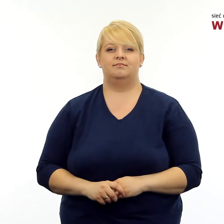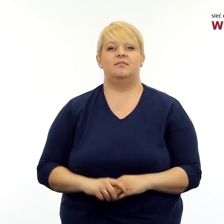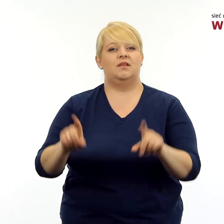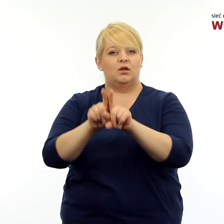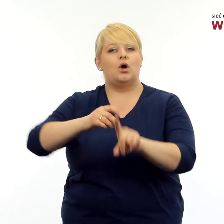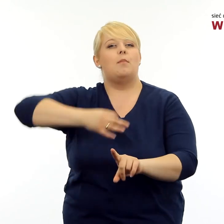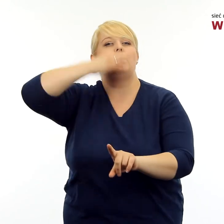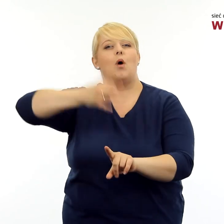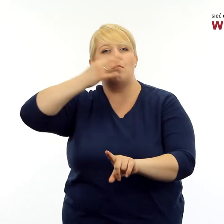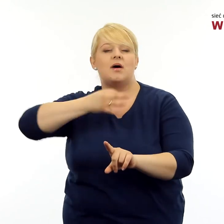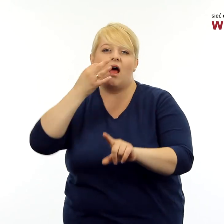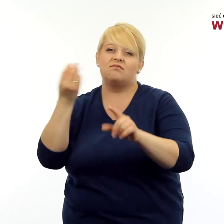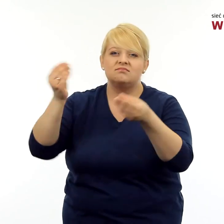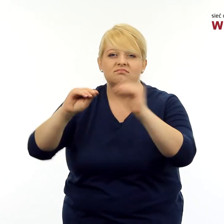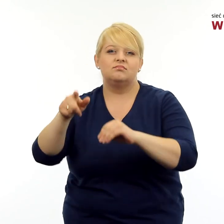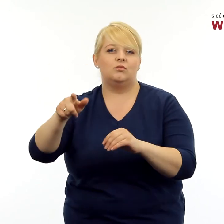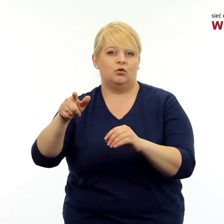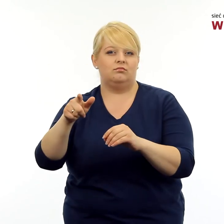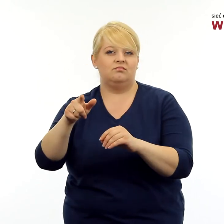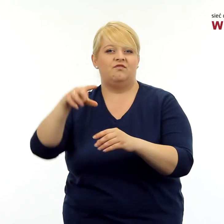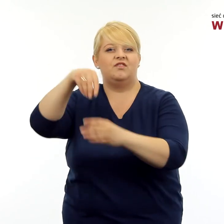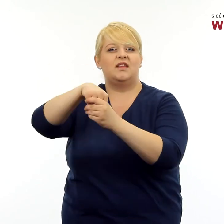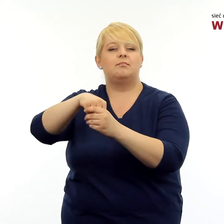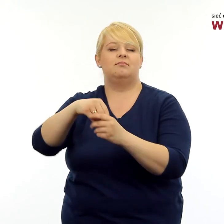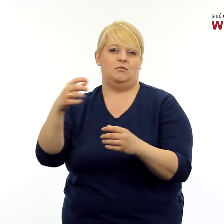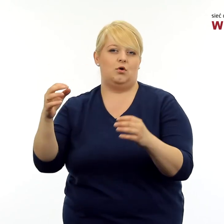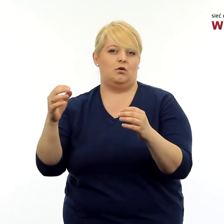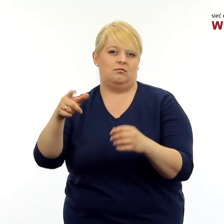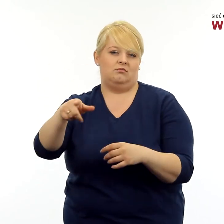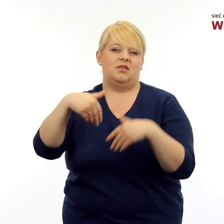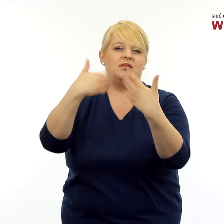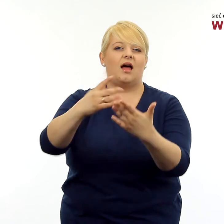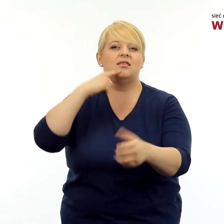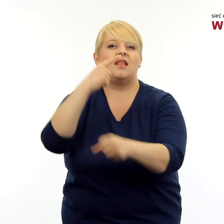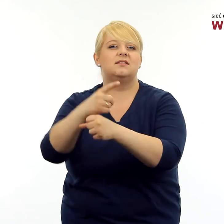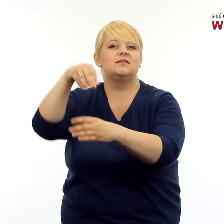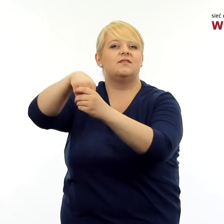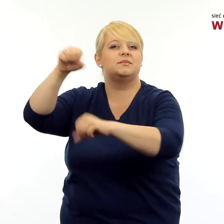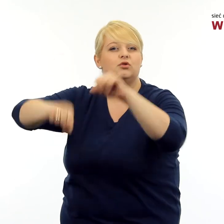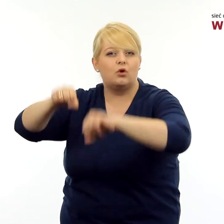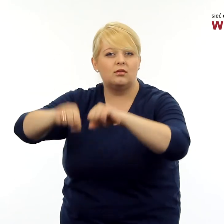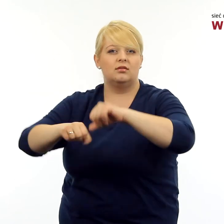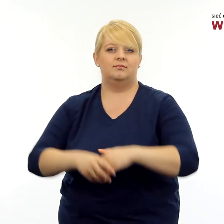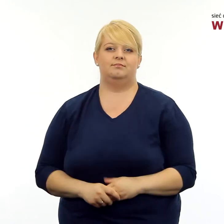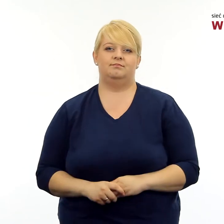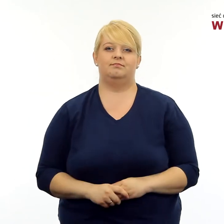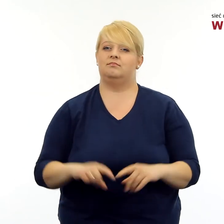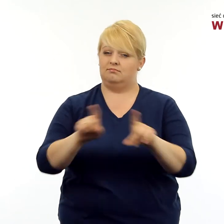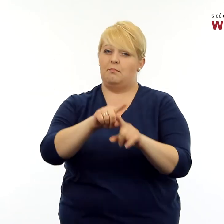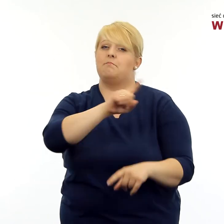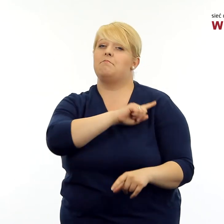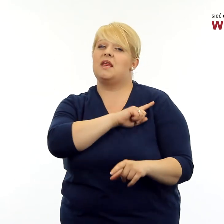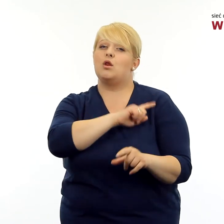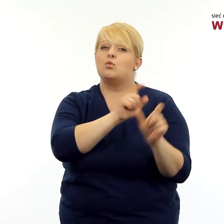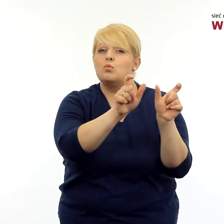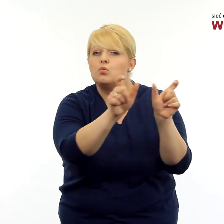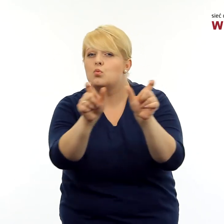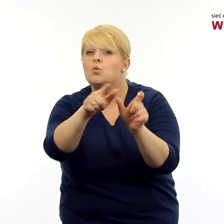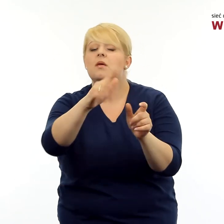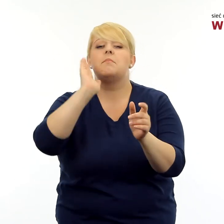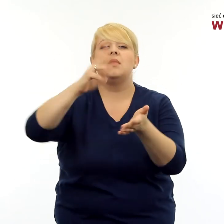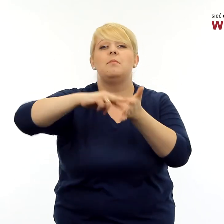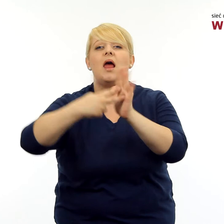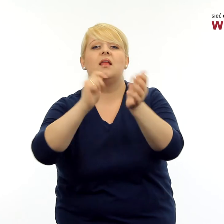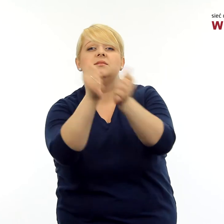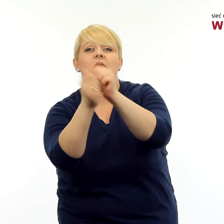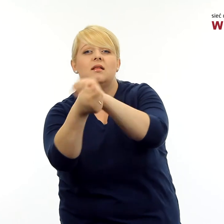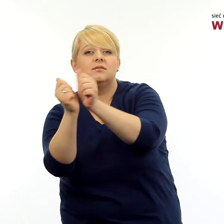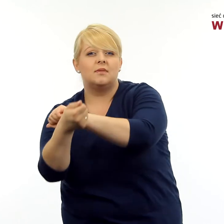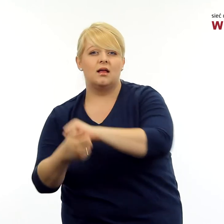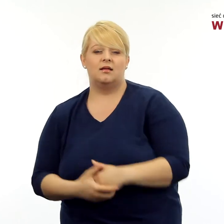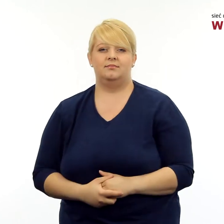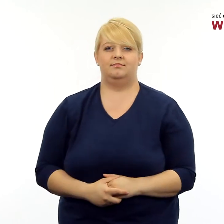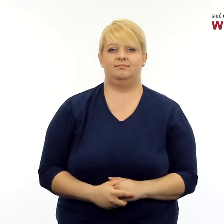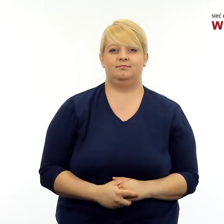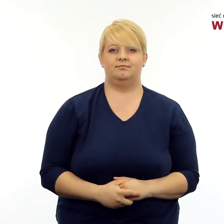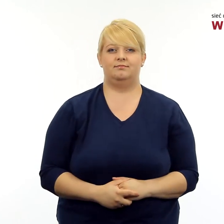rzeźbienia orzecznictwa w sądach, śledzenia planowanych zmian,